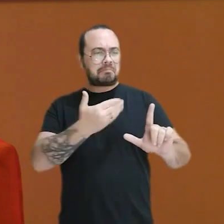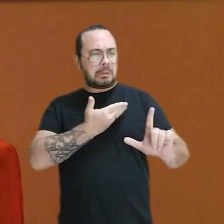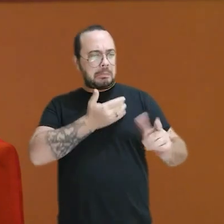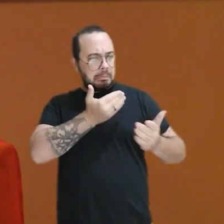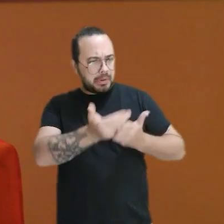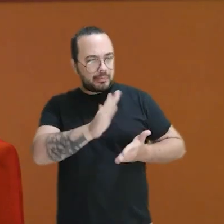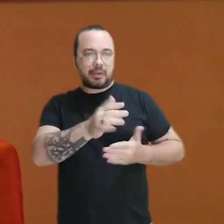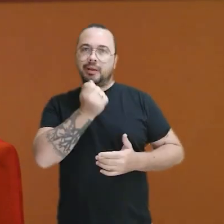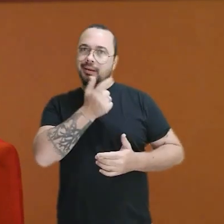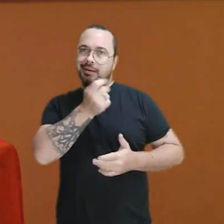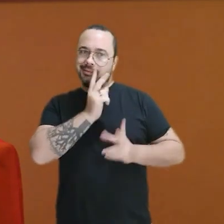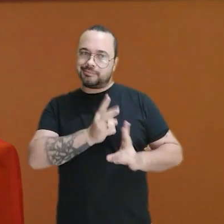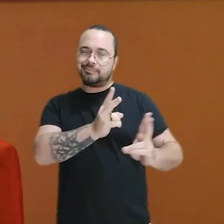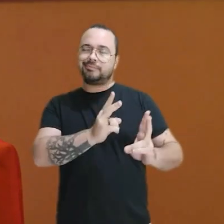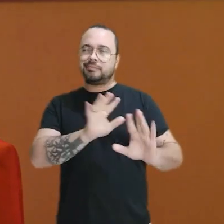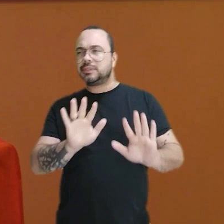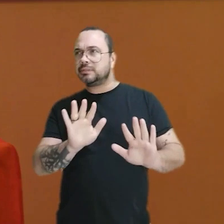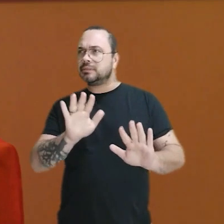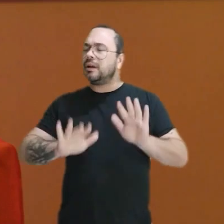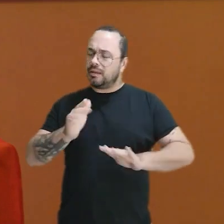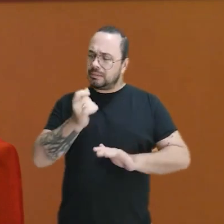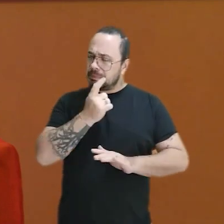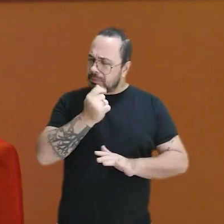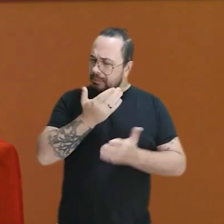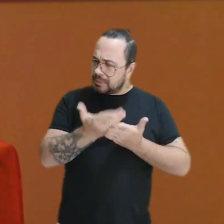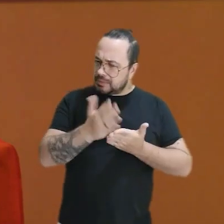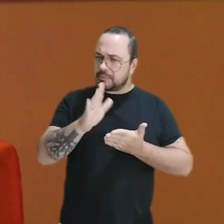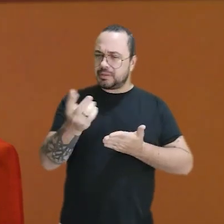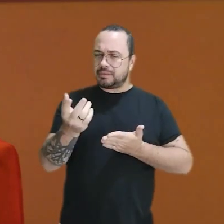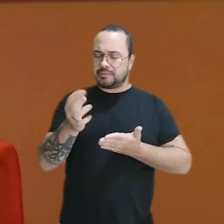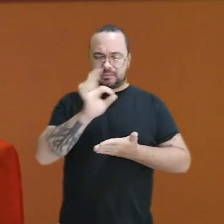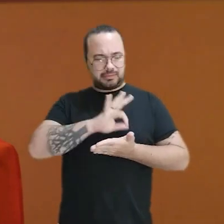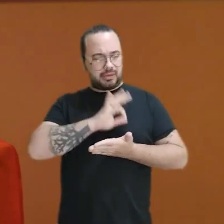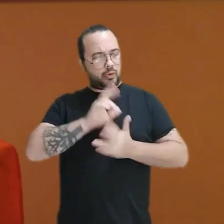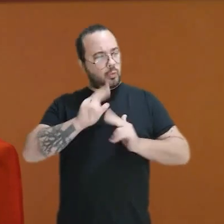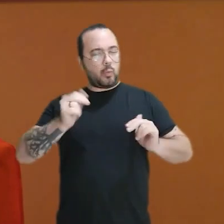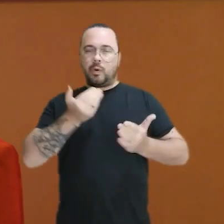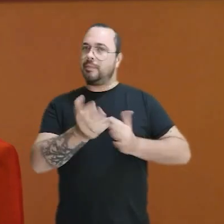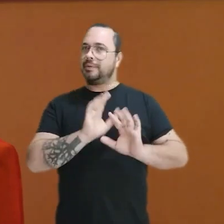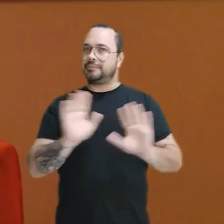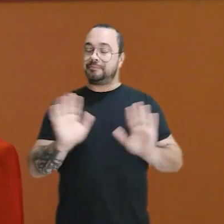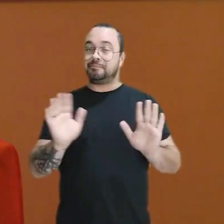a piada. Quer dizer, às vezes a gente até perde a piada, mas o cachê do show nunca. E hoje, a gente vai conversar aqui